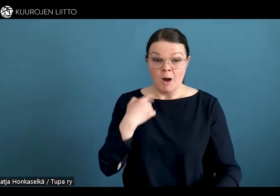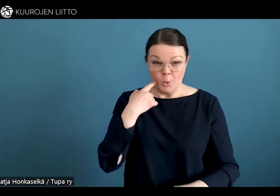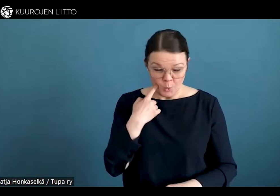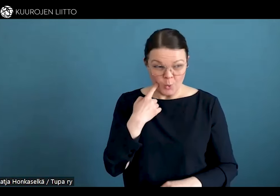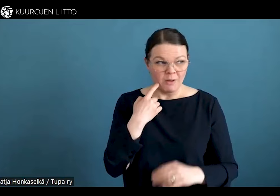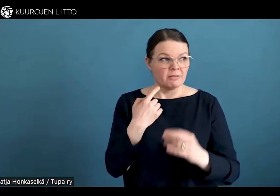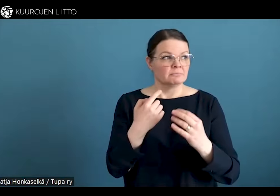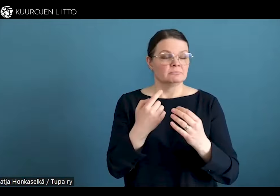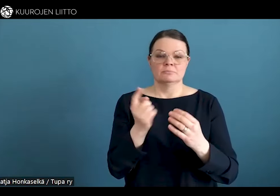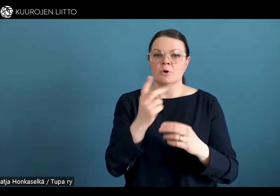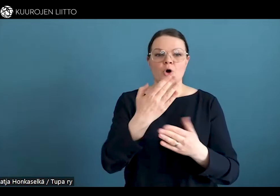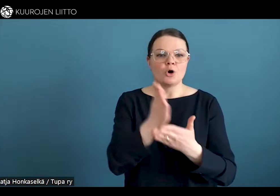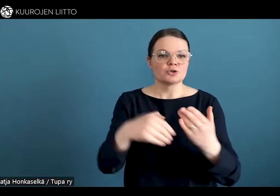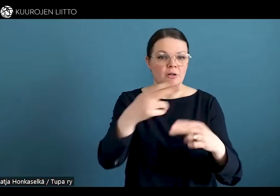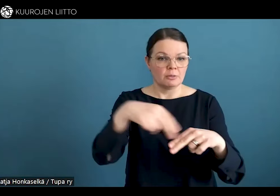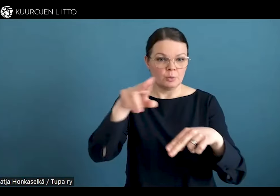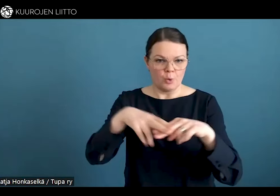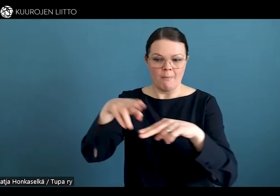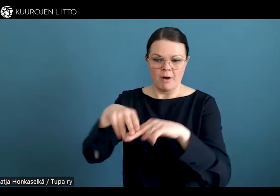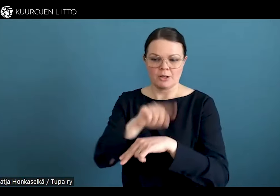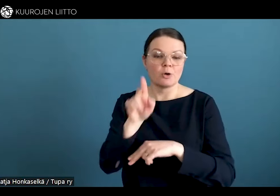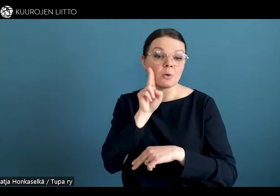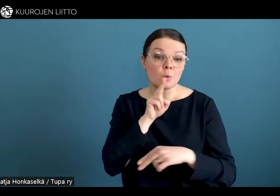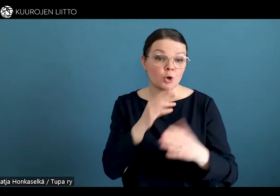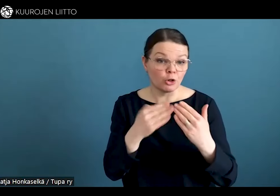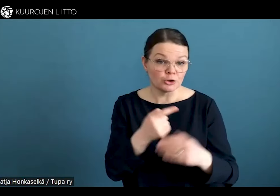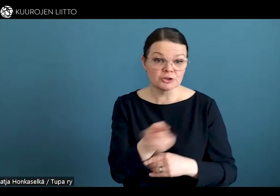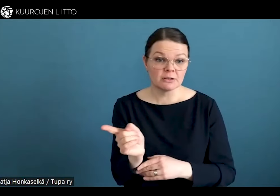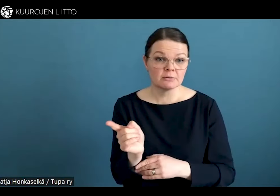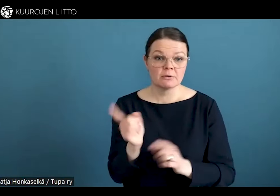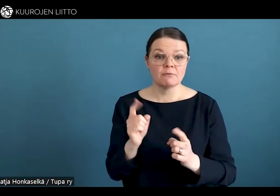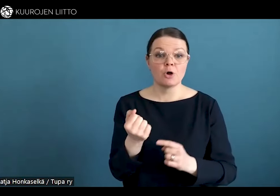Joillain kuuroja työllistävillä työpaikoilla on saattanut käydä -